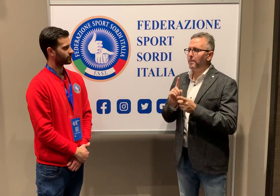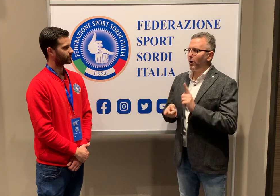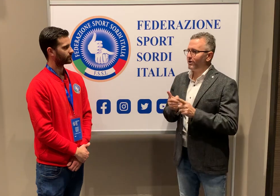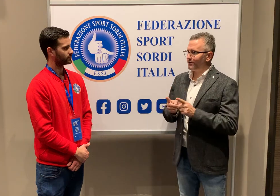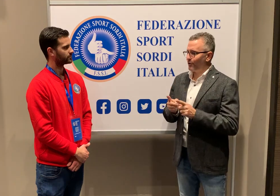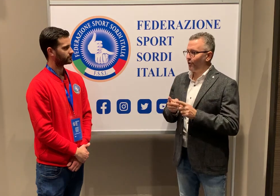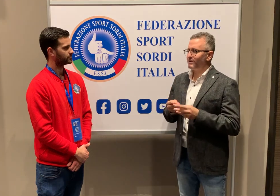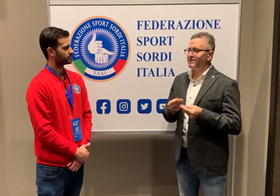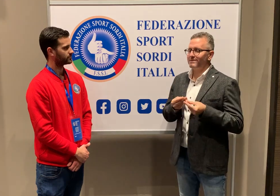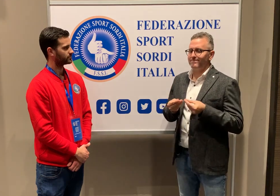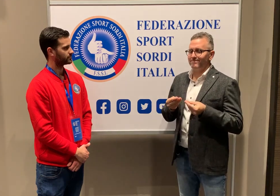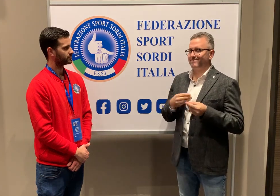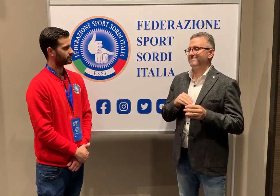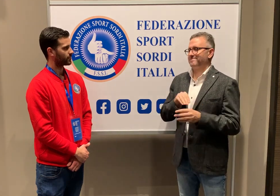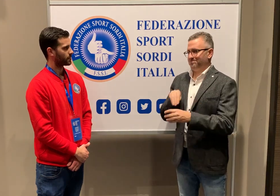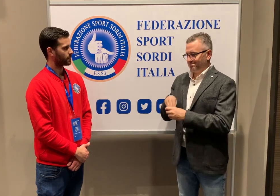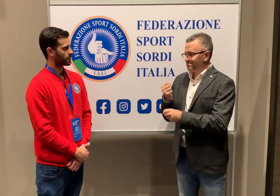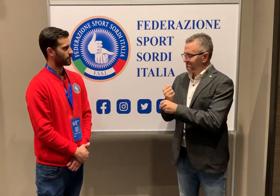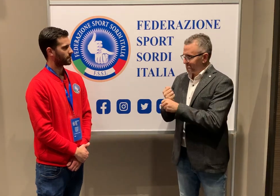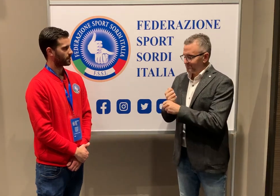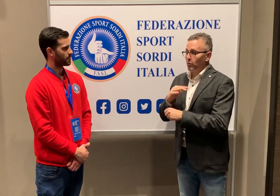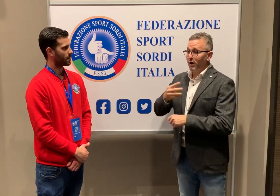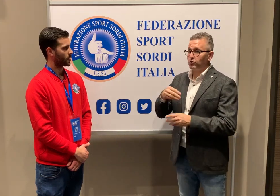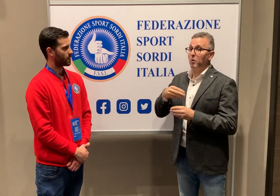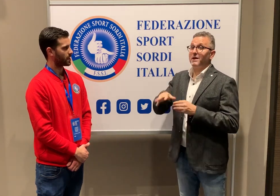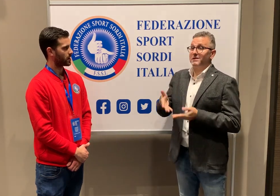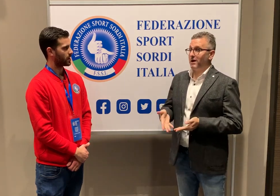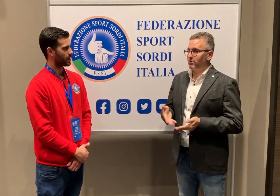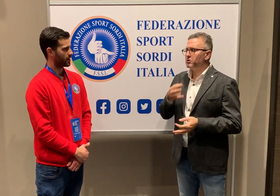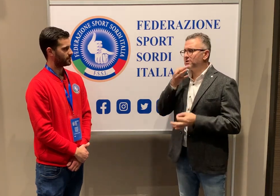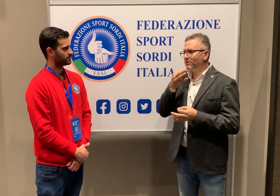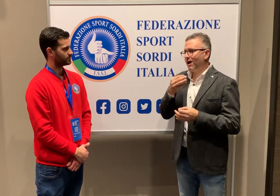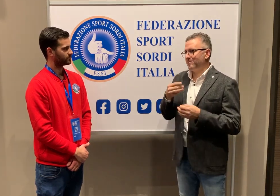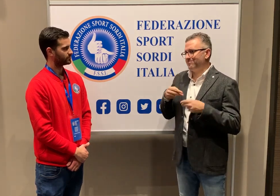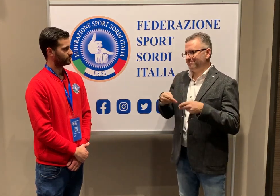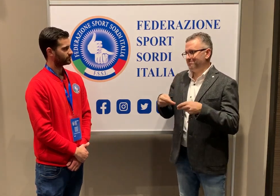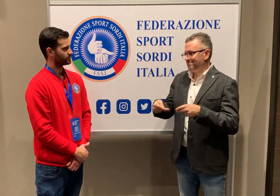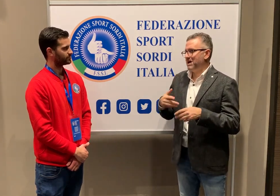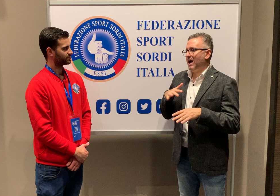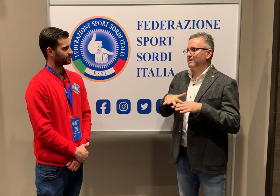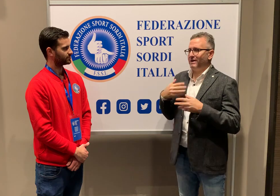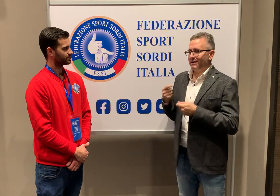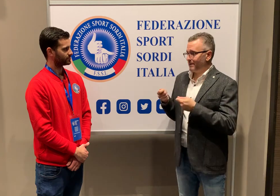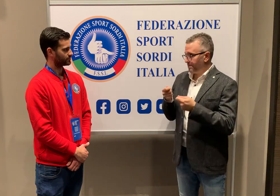e anche vivendo lo sport da un punto di vista politico. Adesso sono al mio quarto mandato,